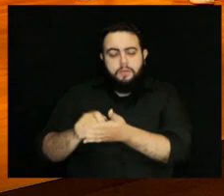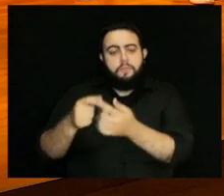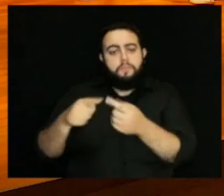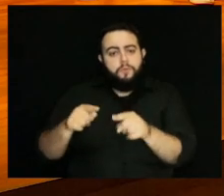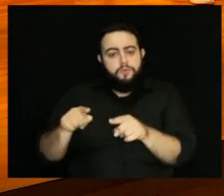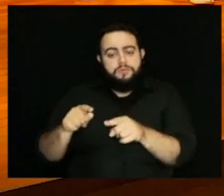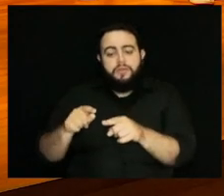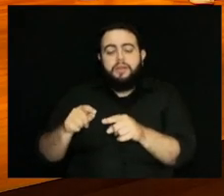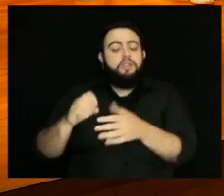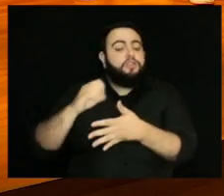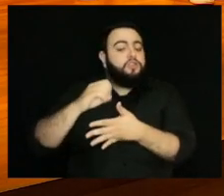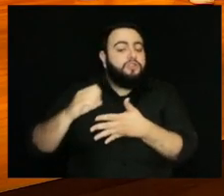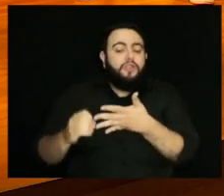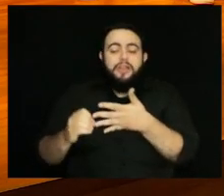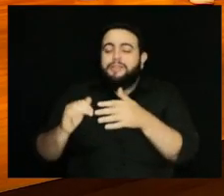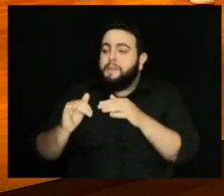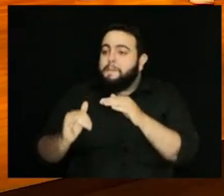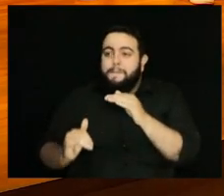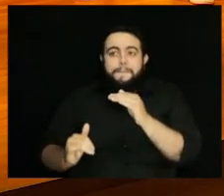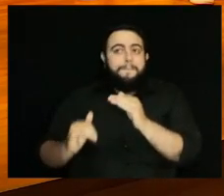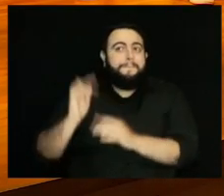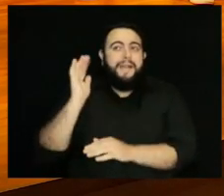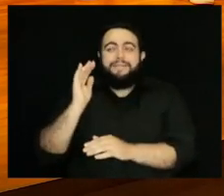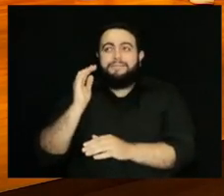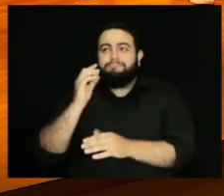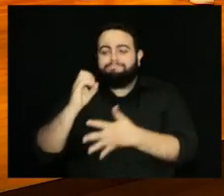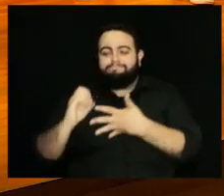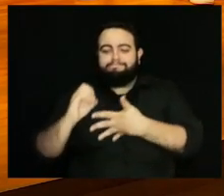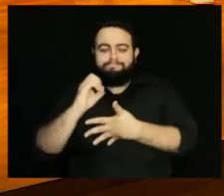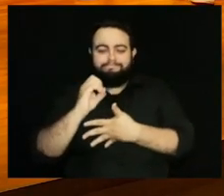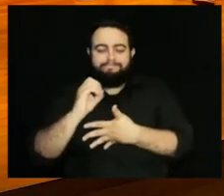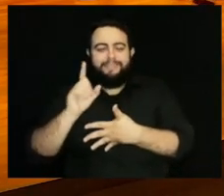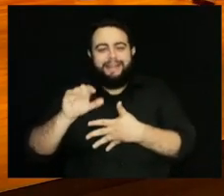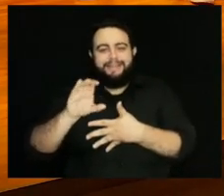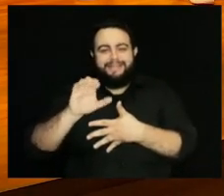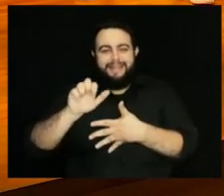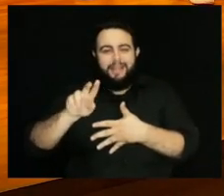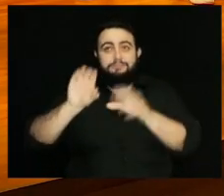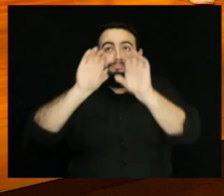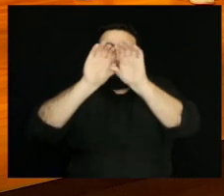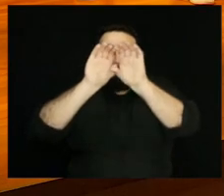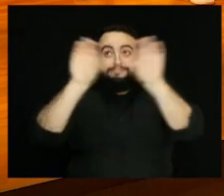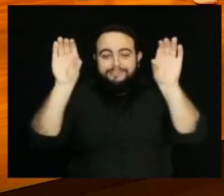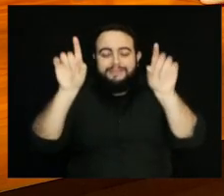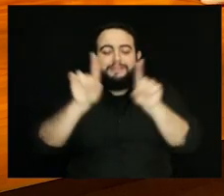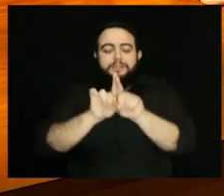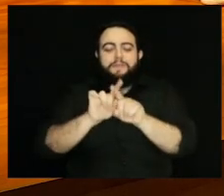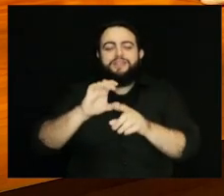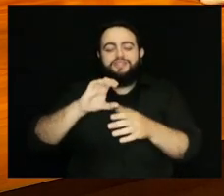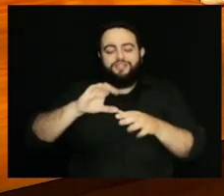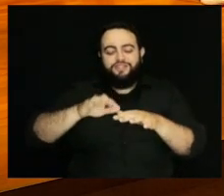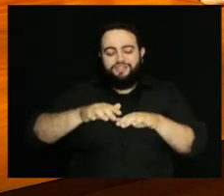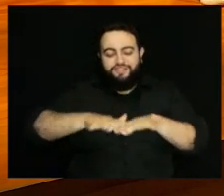aguda está na palavra céu, e a nota mais grave está na palavra chão. O Lupicínio fez várias dessas sem